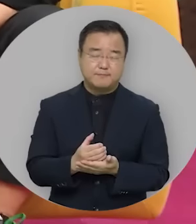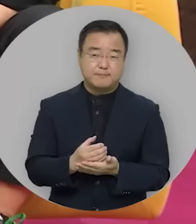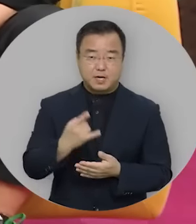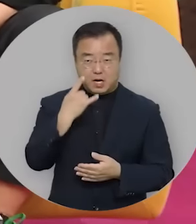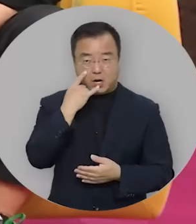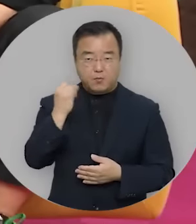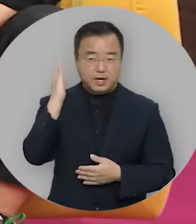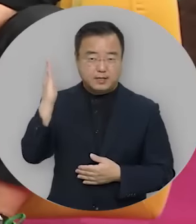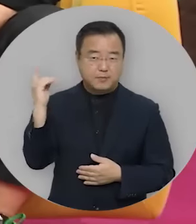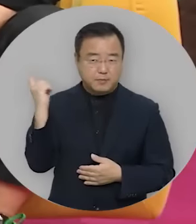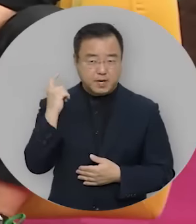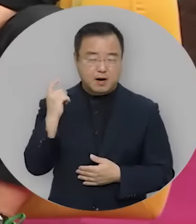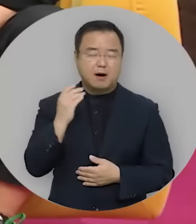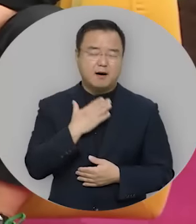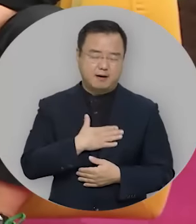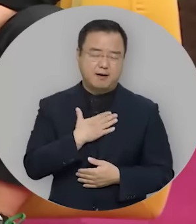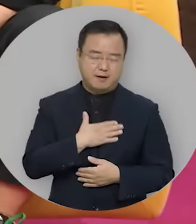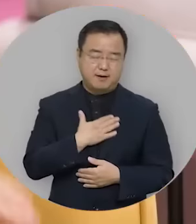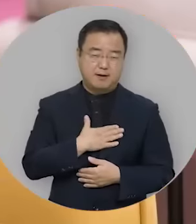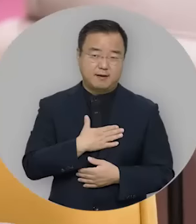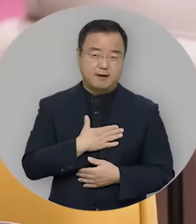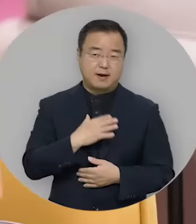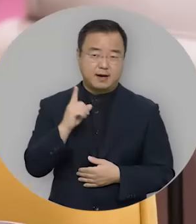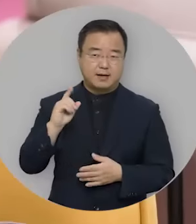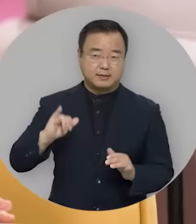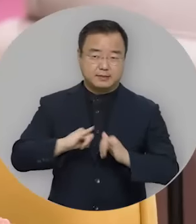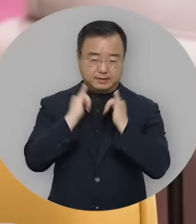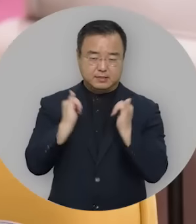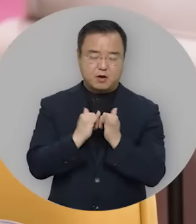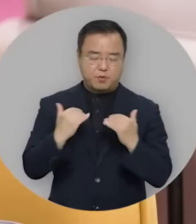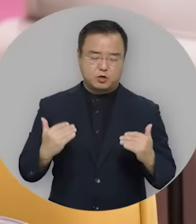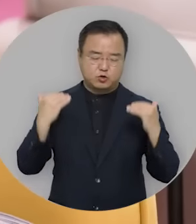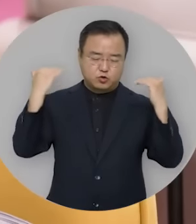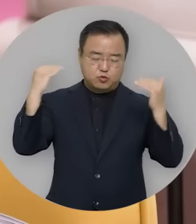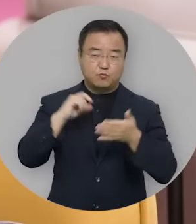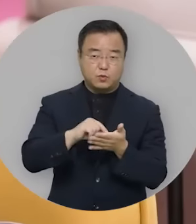또 어머님 얘기도 정말 잘 들었습니다. 한 사회의 성숙도가 결국은